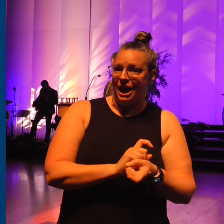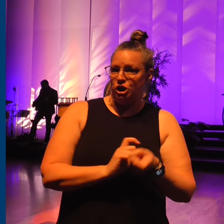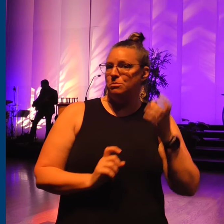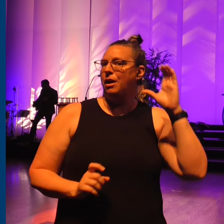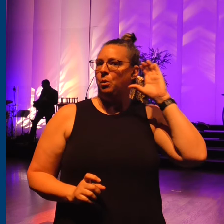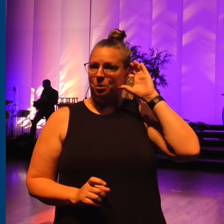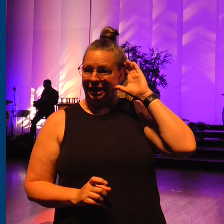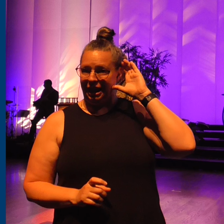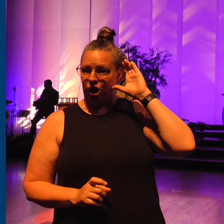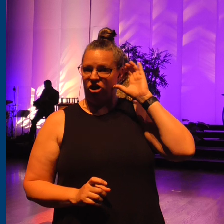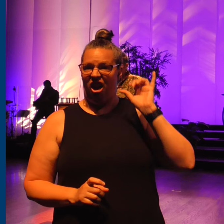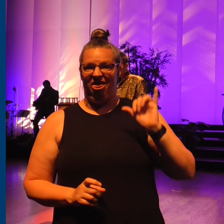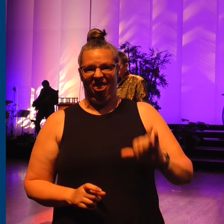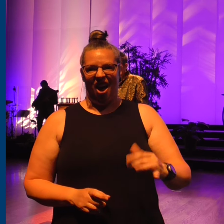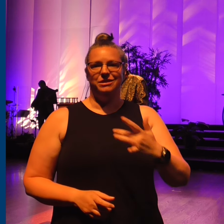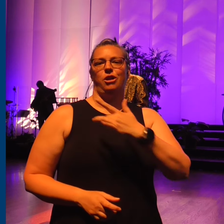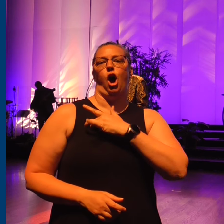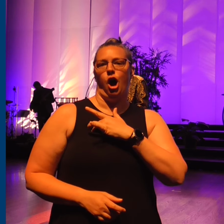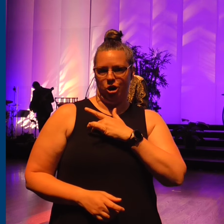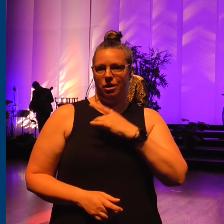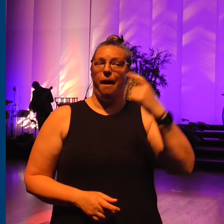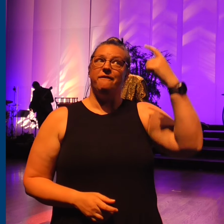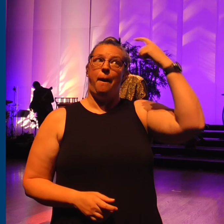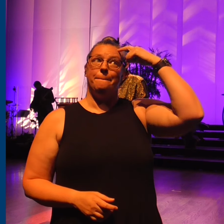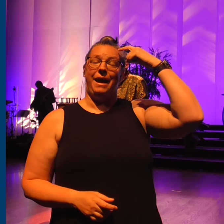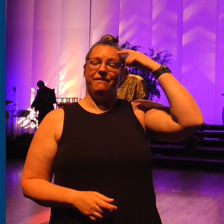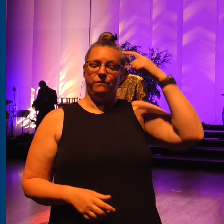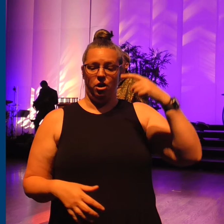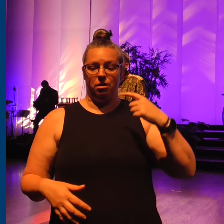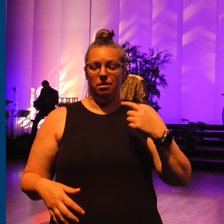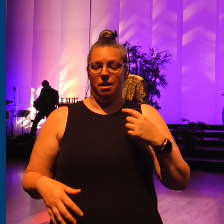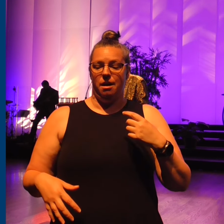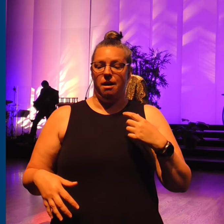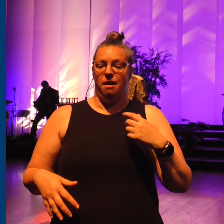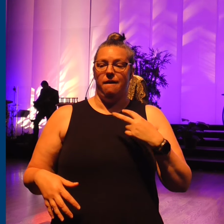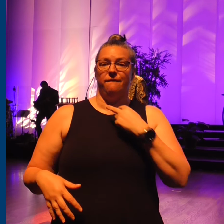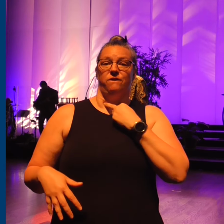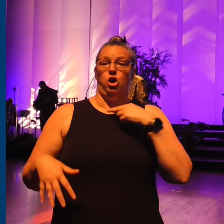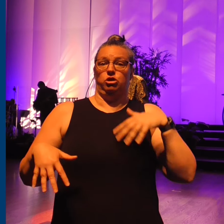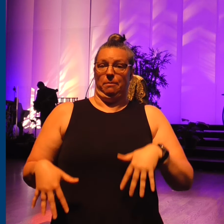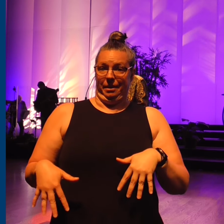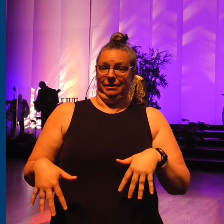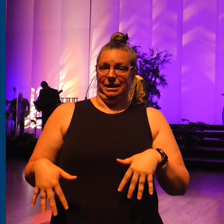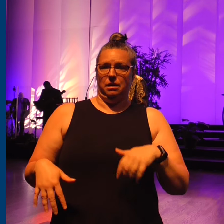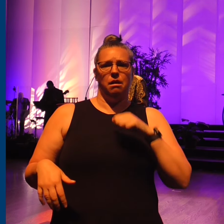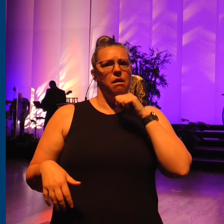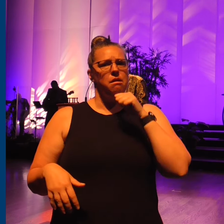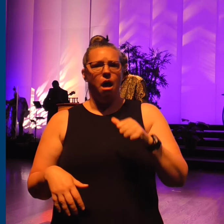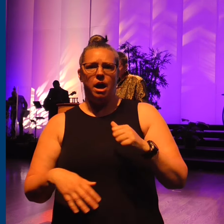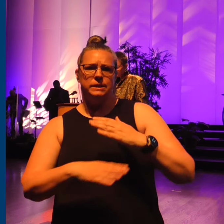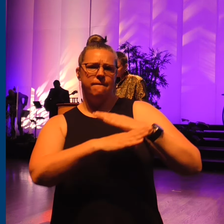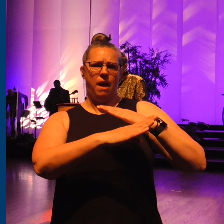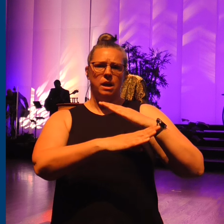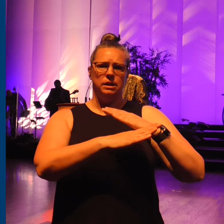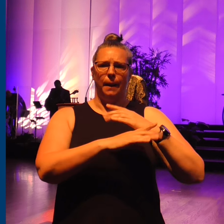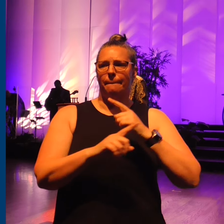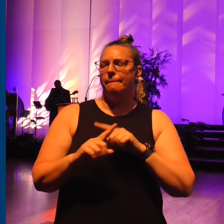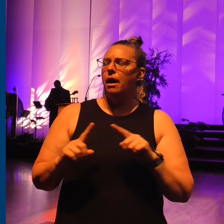el corazón de la vulnerabilidad consciente No controlar, no defender, pero estar lo suficientemente presente para permitir que